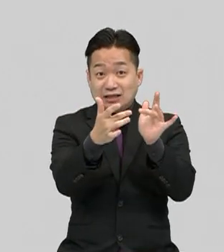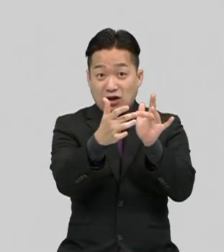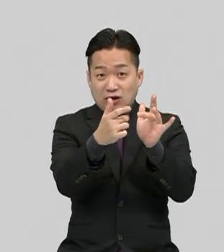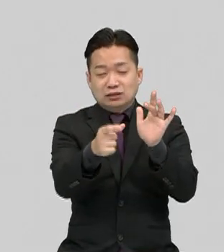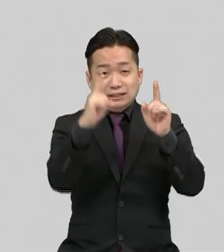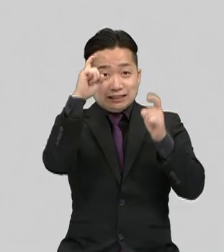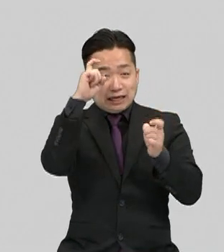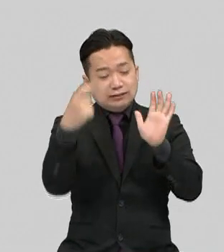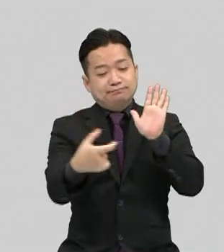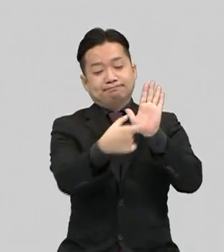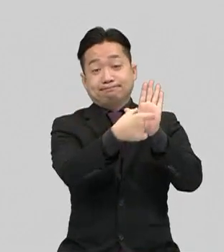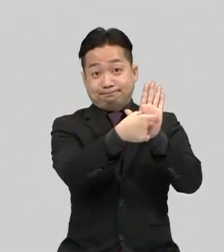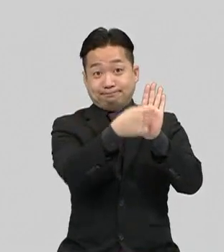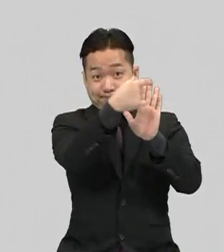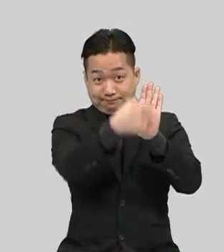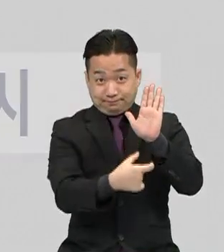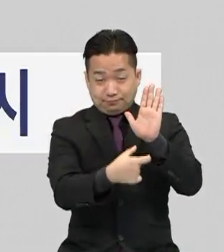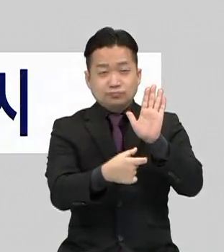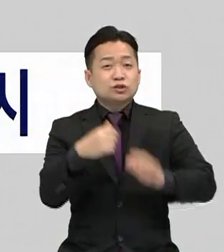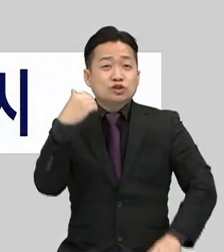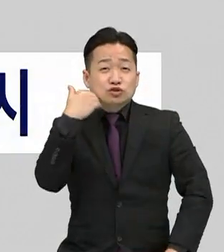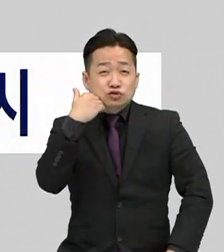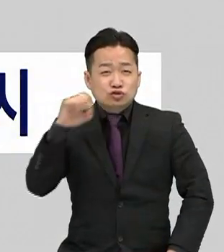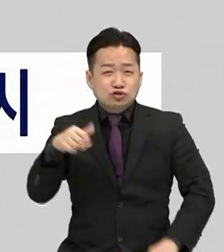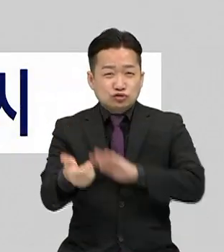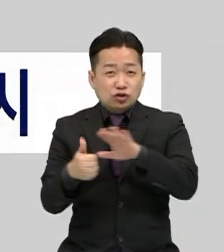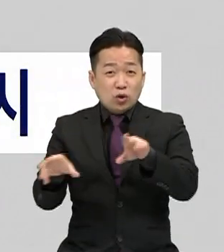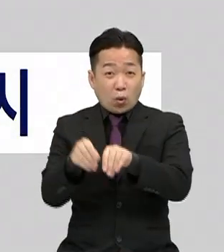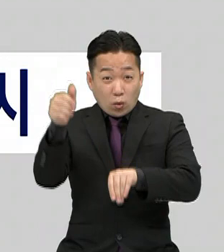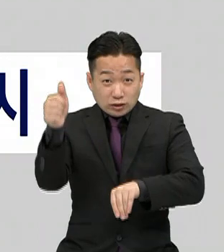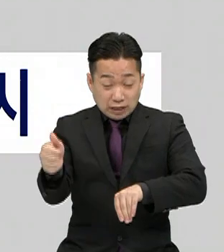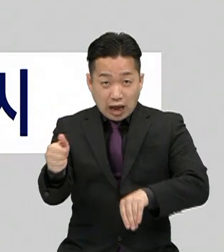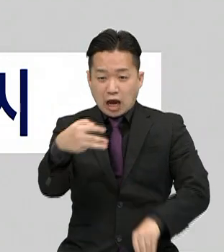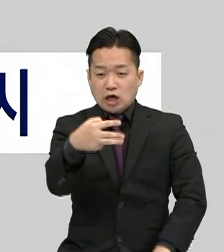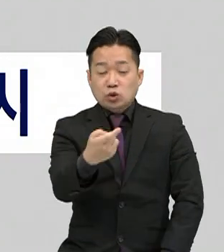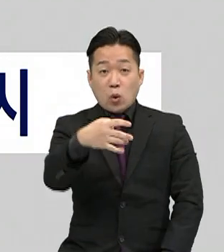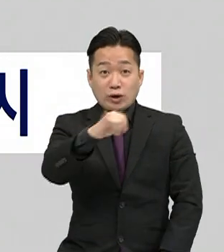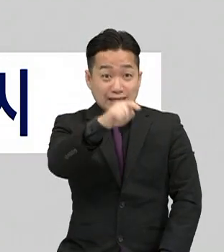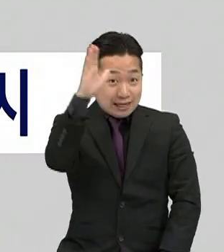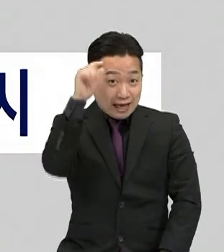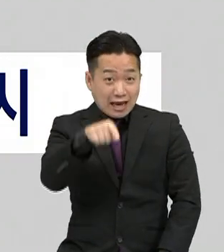누군가 윤 전 총장의 반려견 토리에게 사과를 건네는 사진입니다.